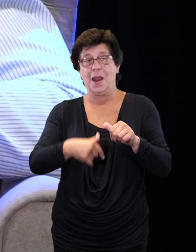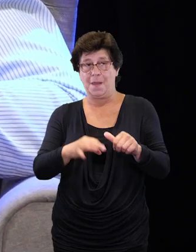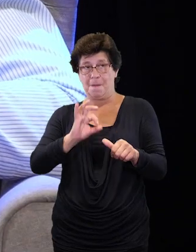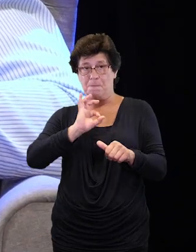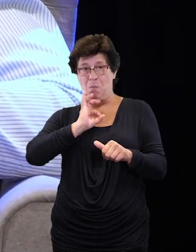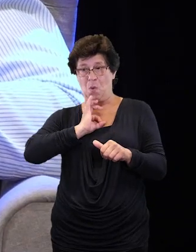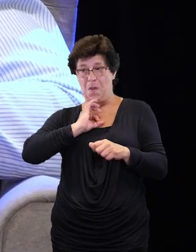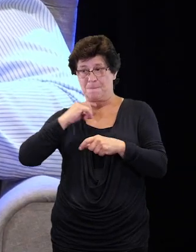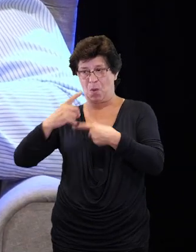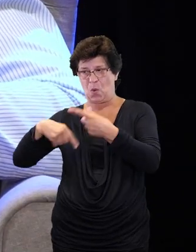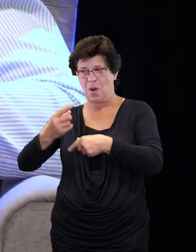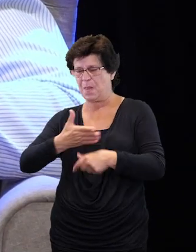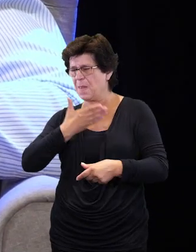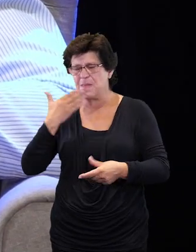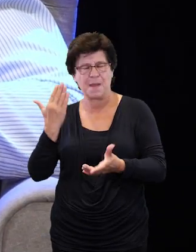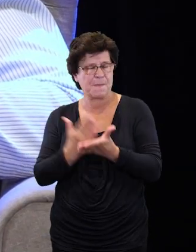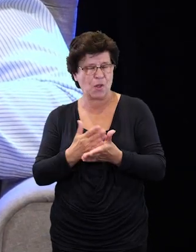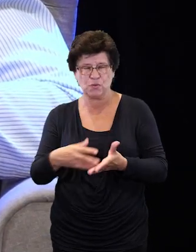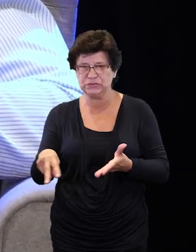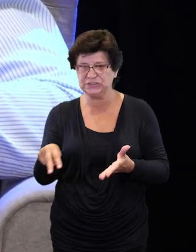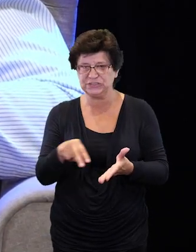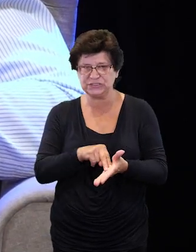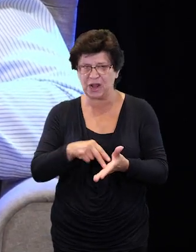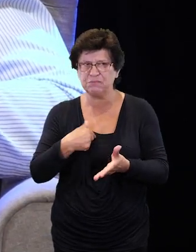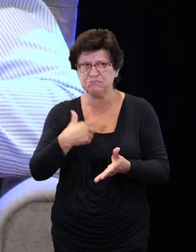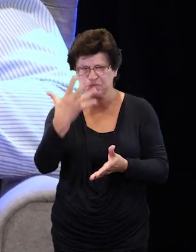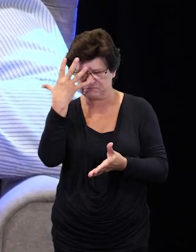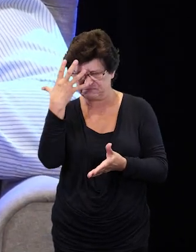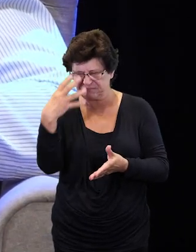już tego nie ma. I lekarze są śmielsi